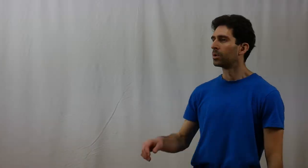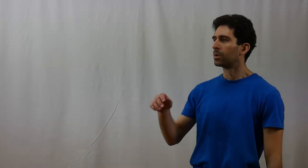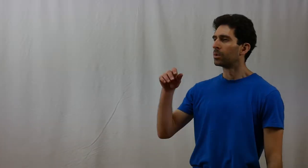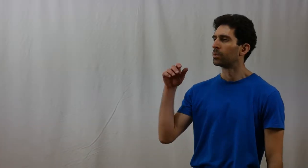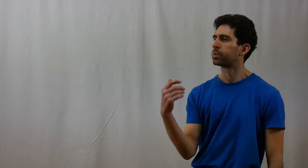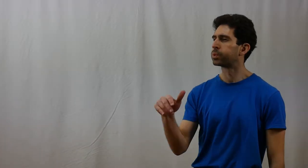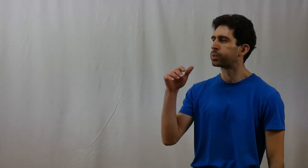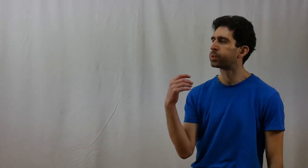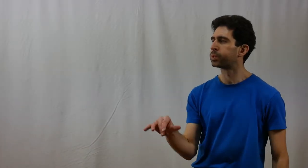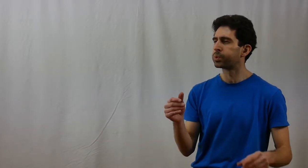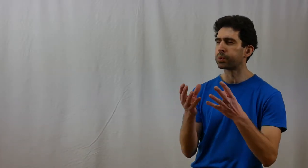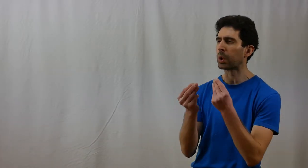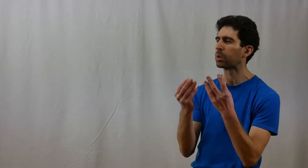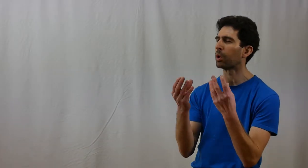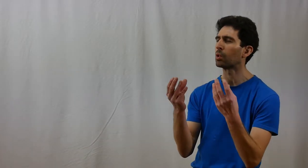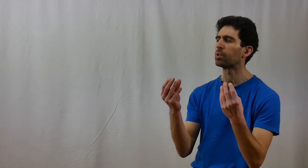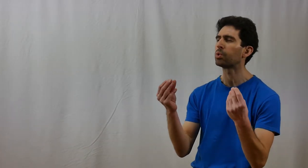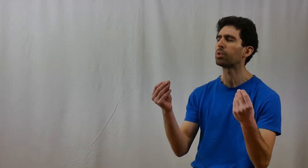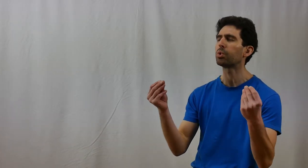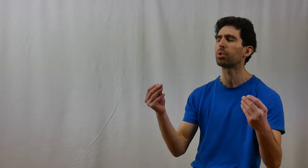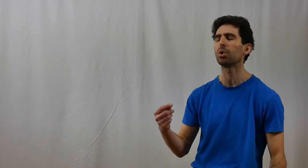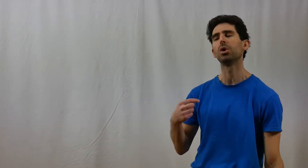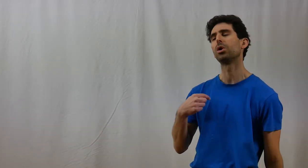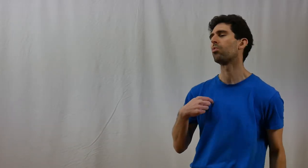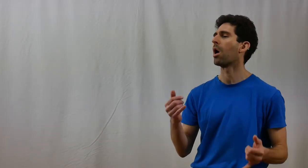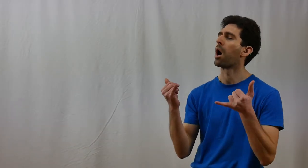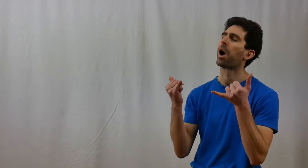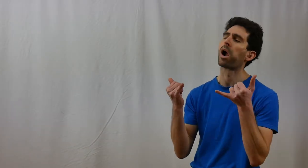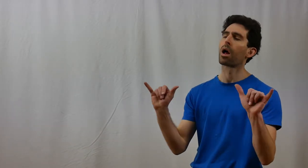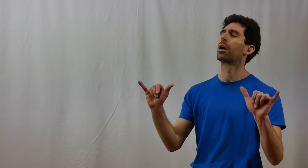Pfffiou, y'en a beaucoup. Moi, j'ai la flemme.